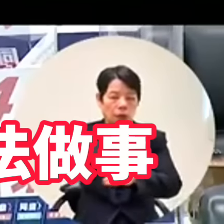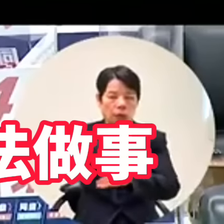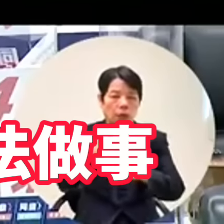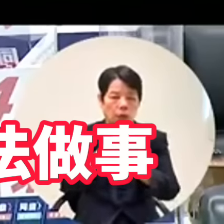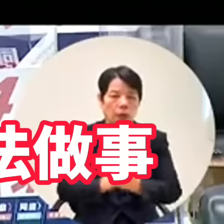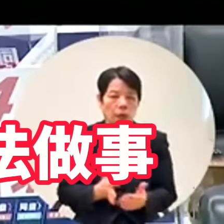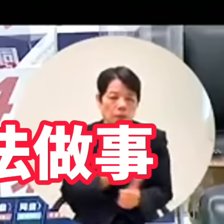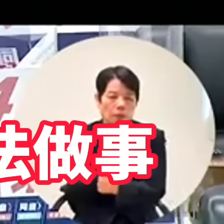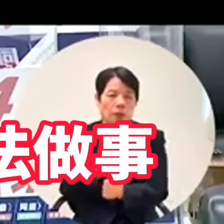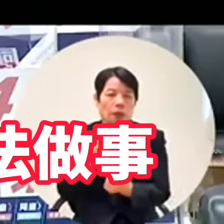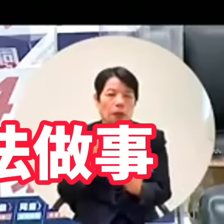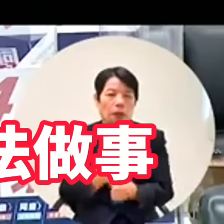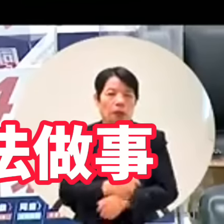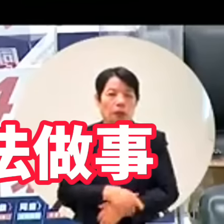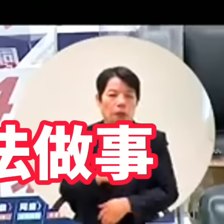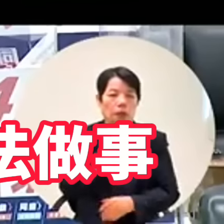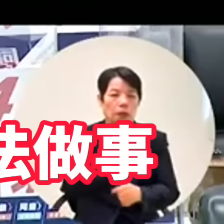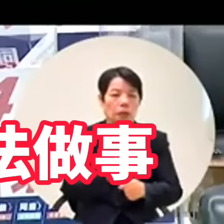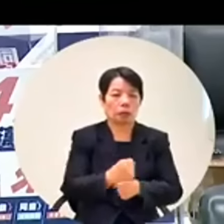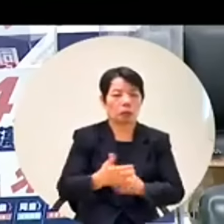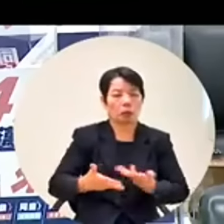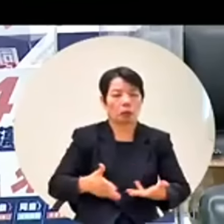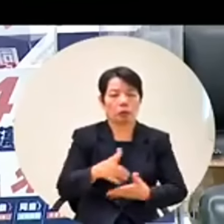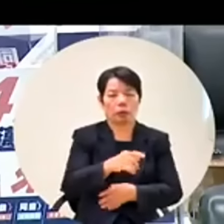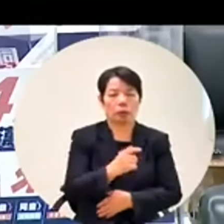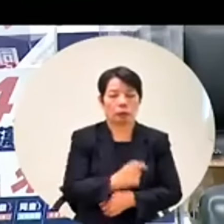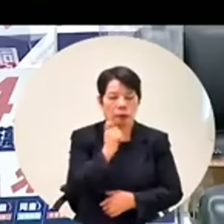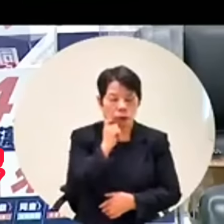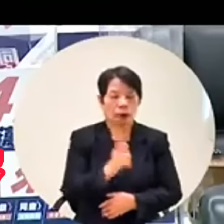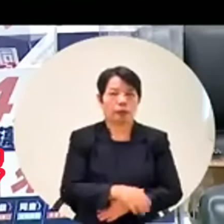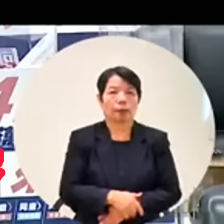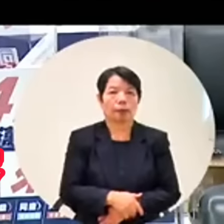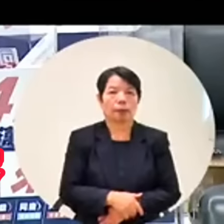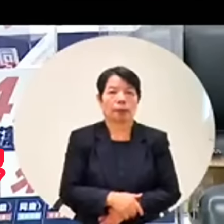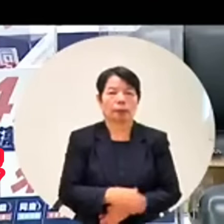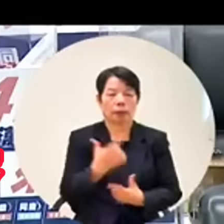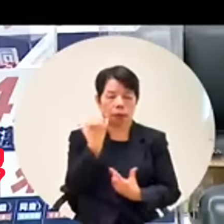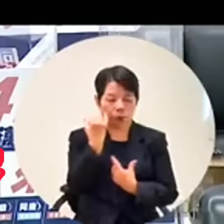你想做事沒有辦法做事 可憐啊市長